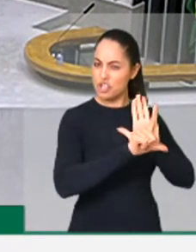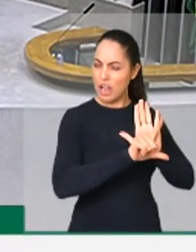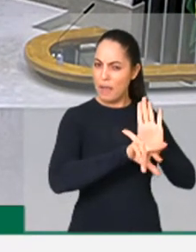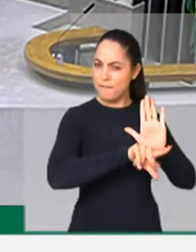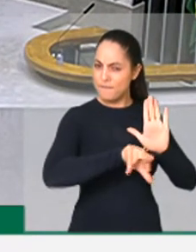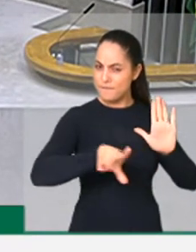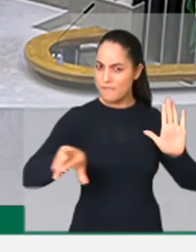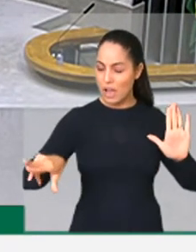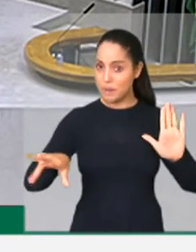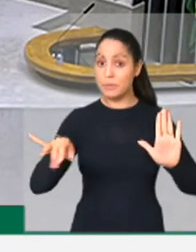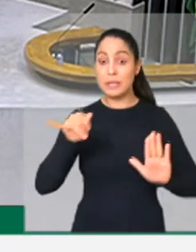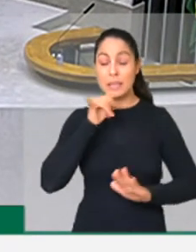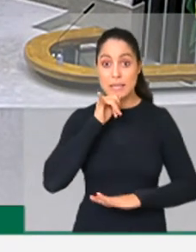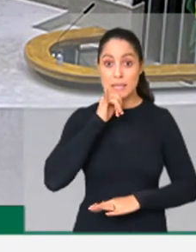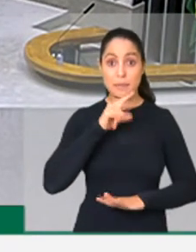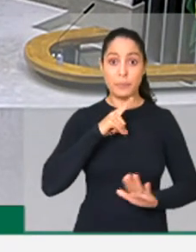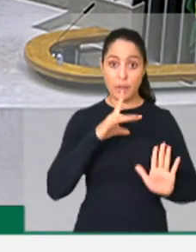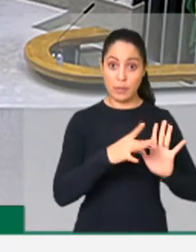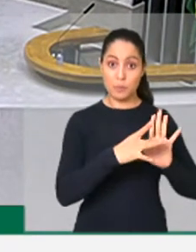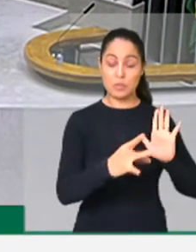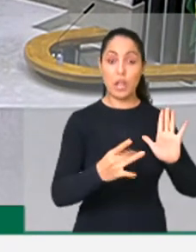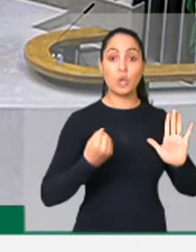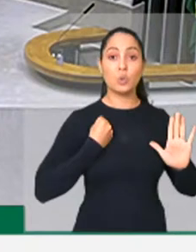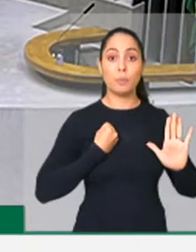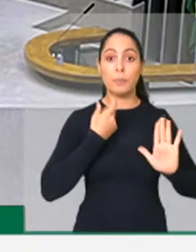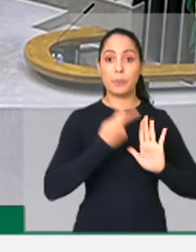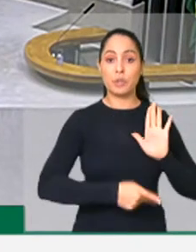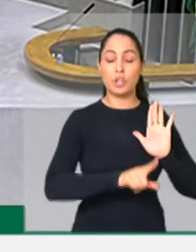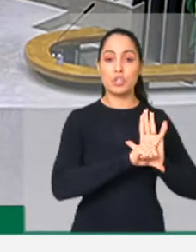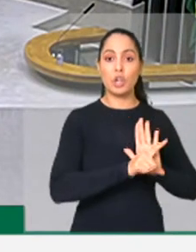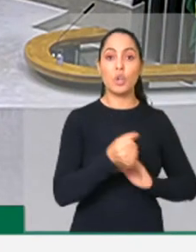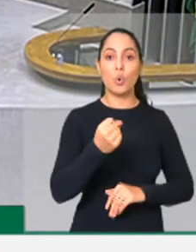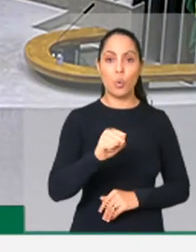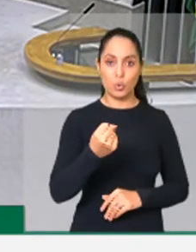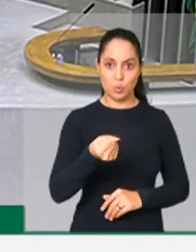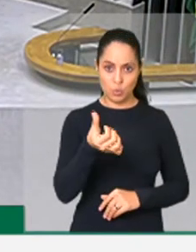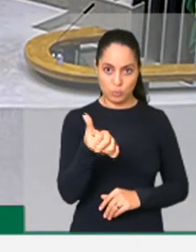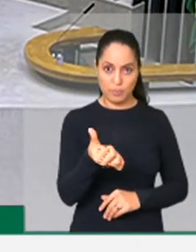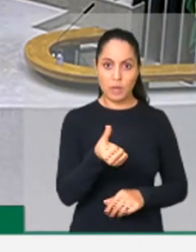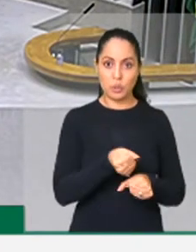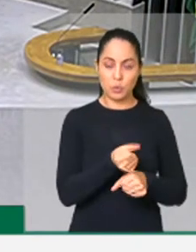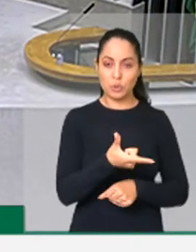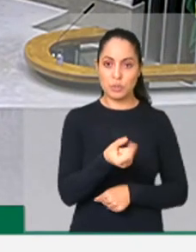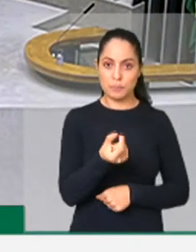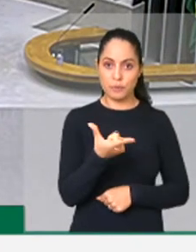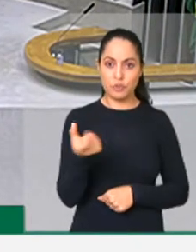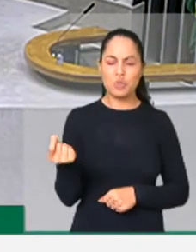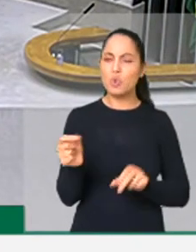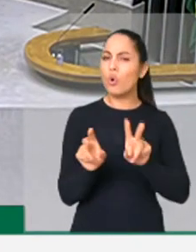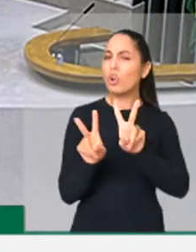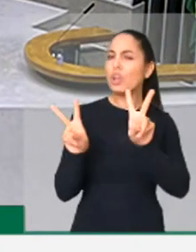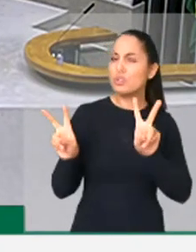VACINA ON-LINE. -- [PRESIDENTE]: ENCONTRA-SE PRESENTE SR. VALDIR LUÍS REPRESENTANTE DO ESTADO DO PARANÁ , ELEITO